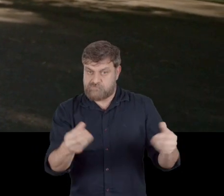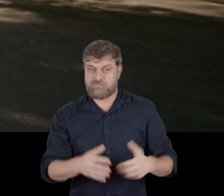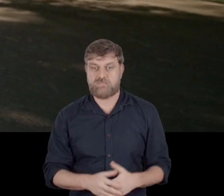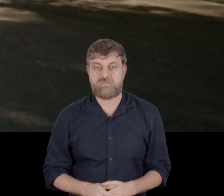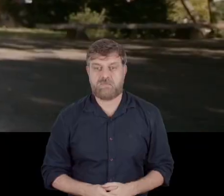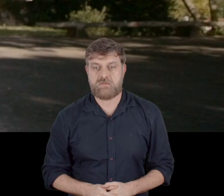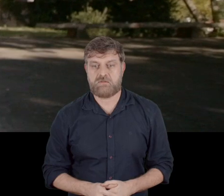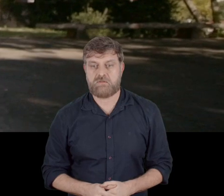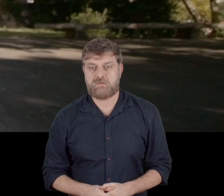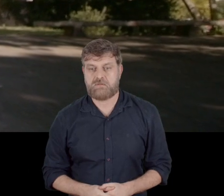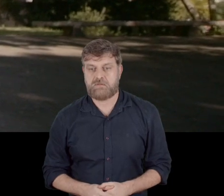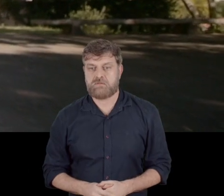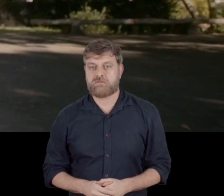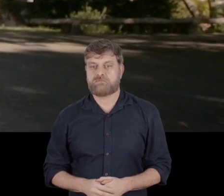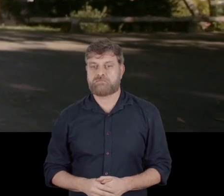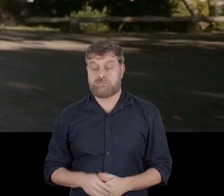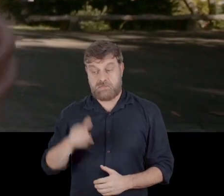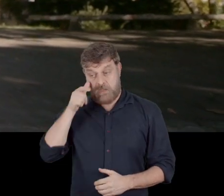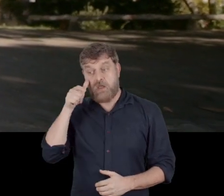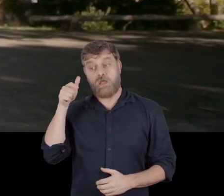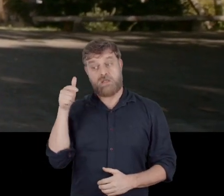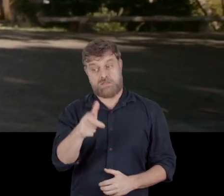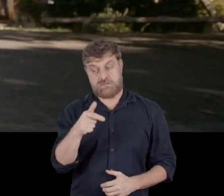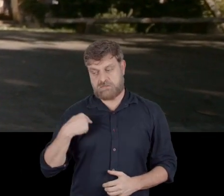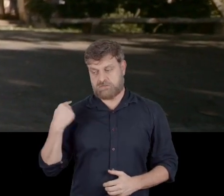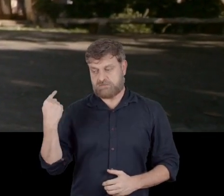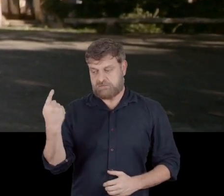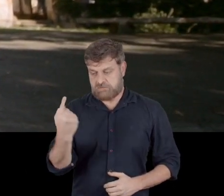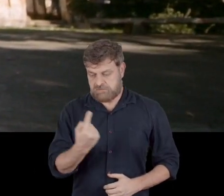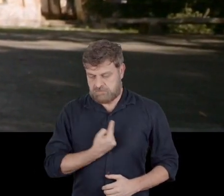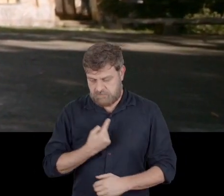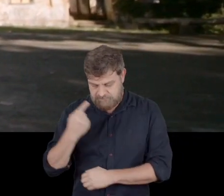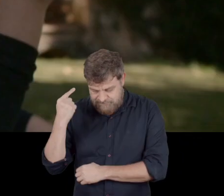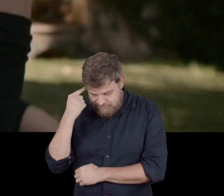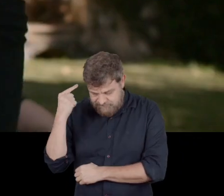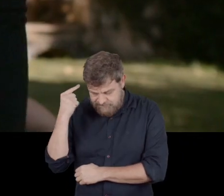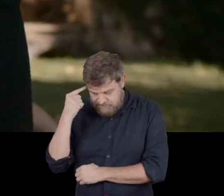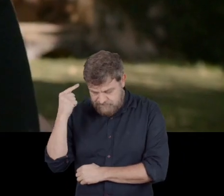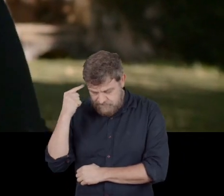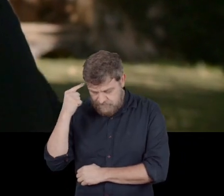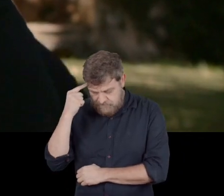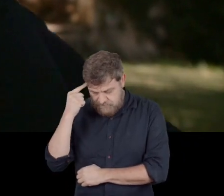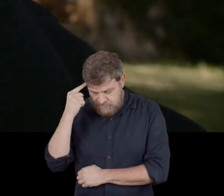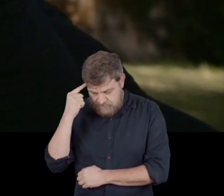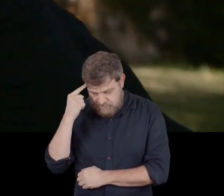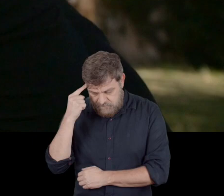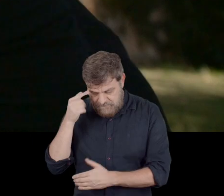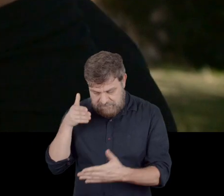Então é bastante interessante que a gente possa repensar o nosso desenho de fronteiras